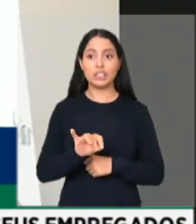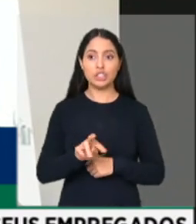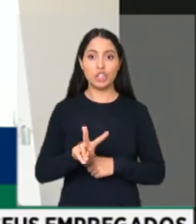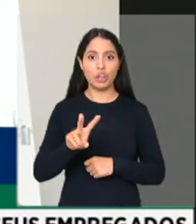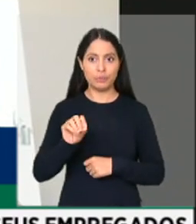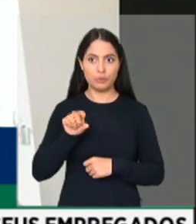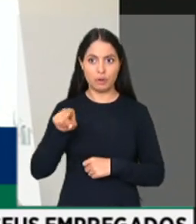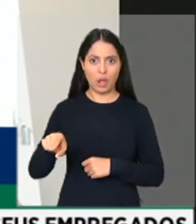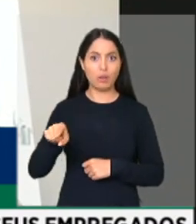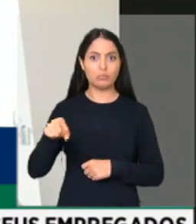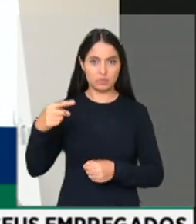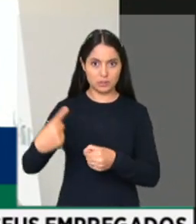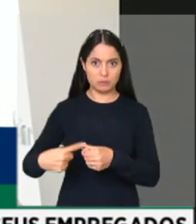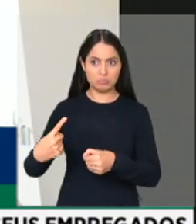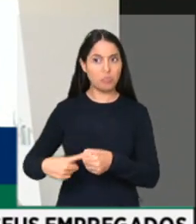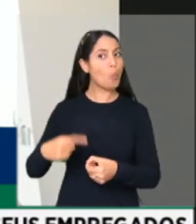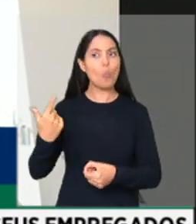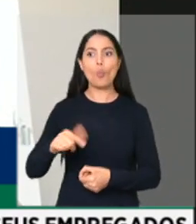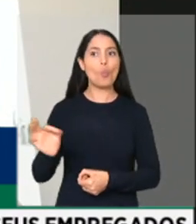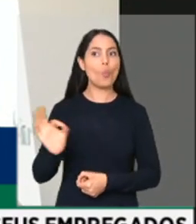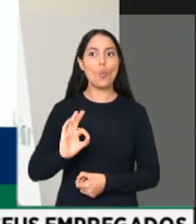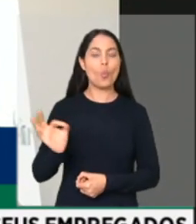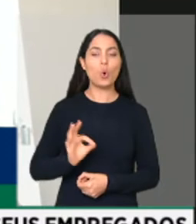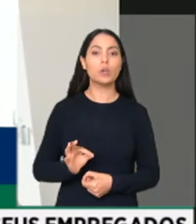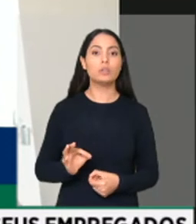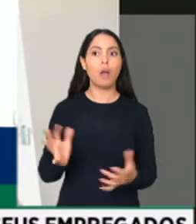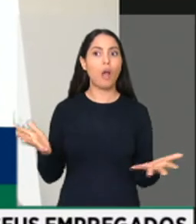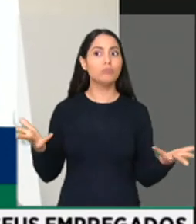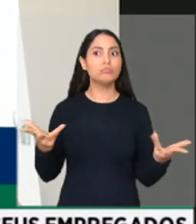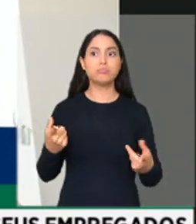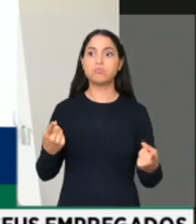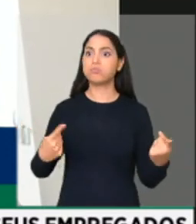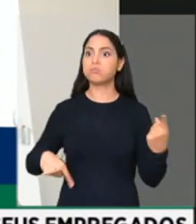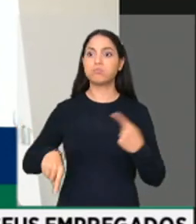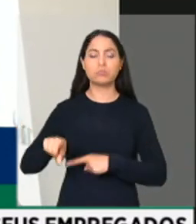CORONAVIRUS ATIVO. É UM FEITO EXTRAORDINÁRIO NO CONTROLE EPIDEMIOLÓGICO DA... DA